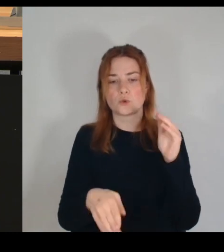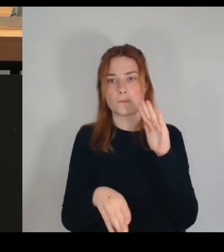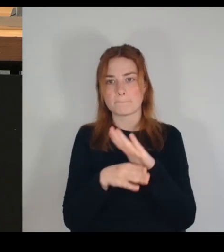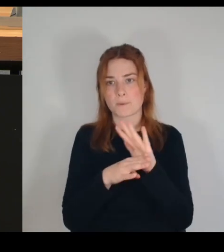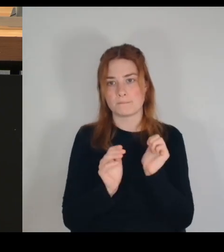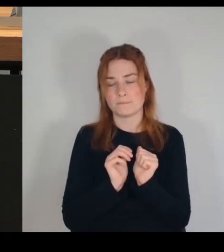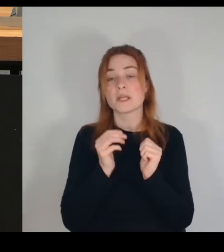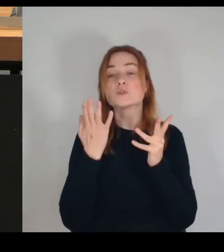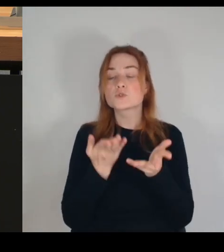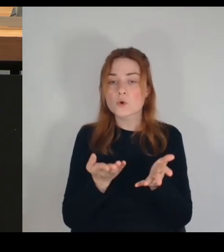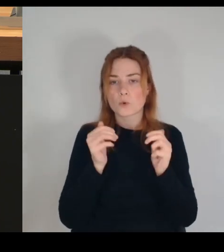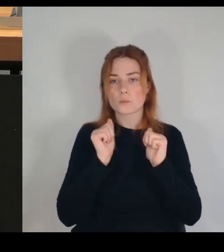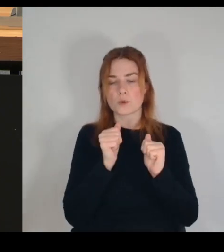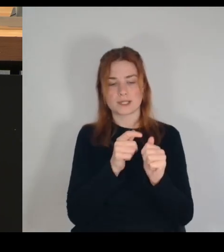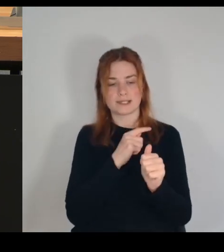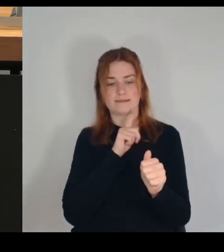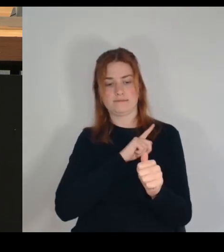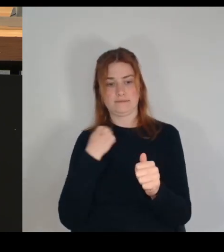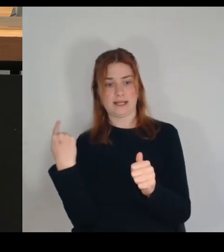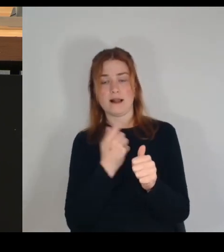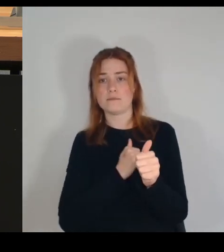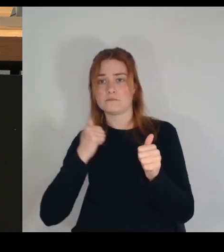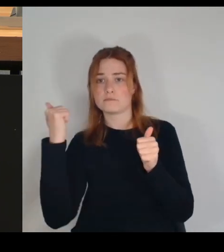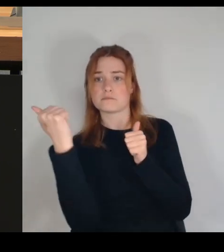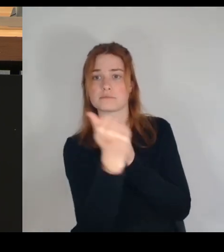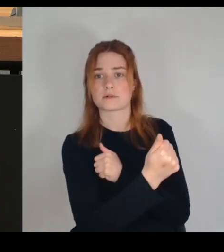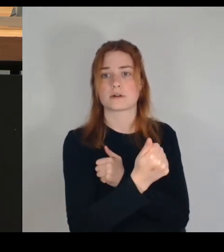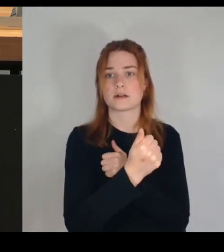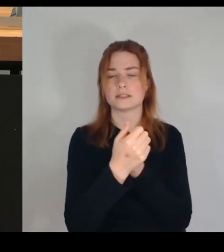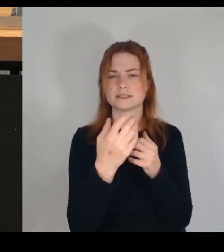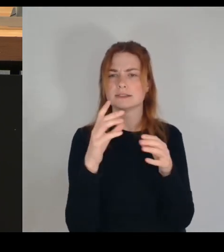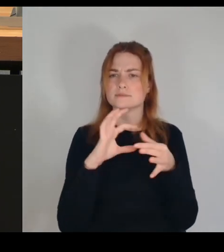dem Bereich der Schulreinigung. Das sind wir den Menschen in der Stadt verpflichtet. Vielen Dank.